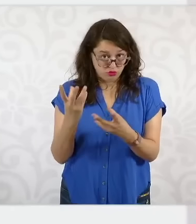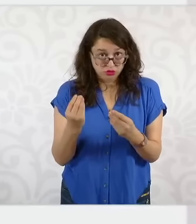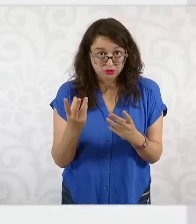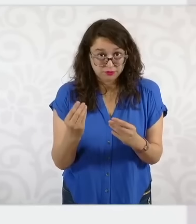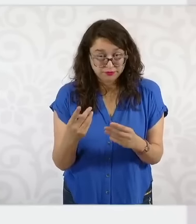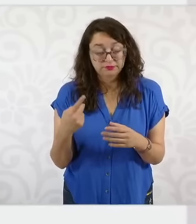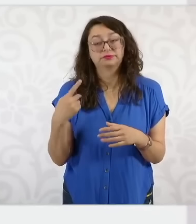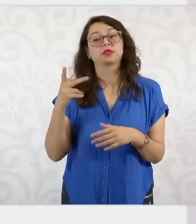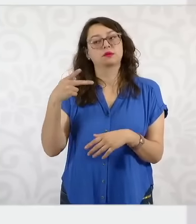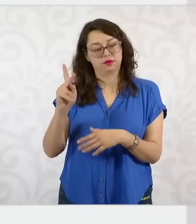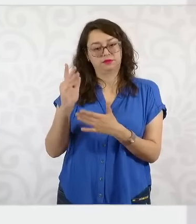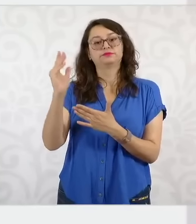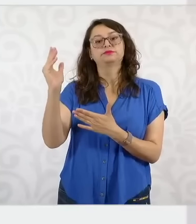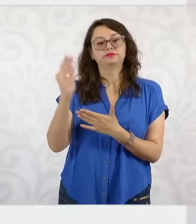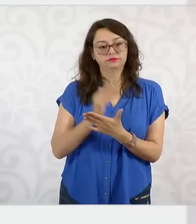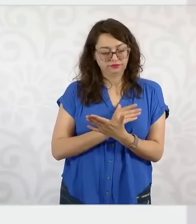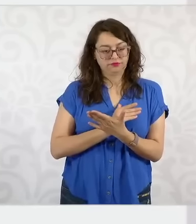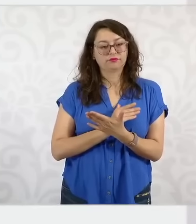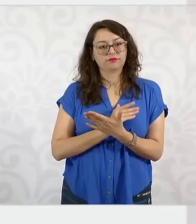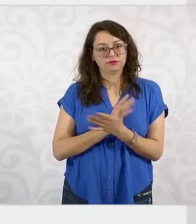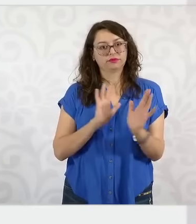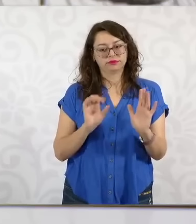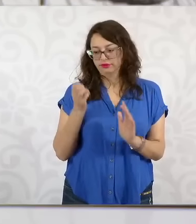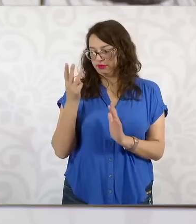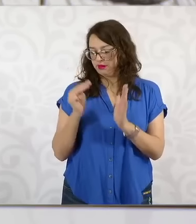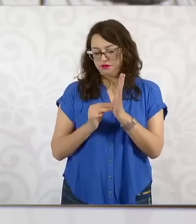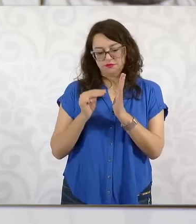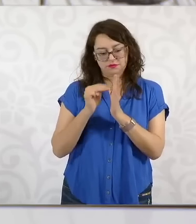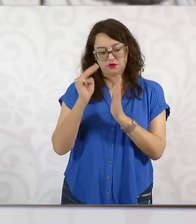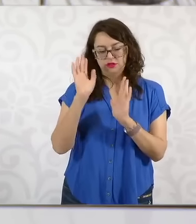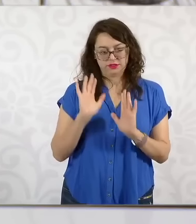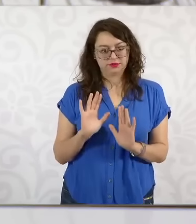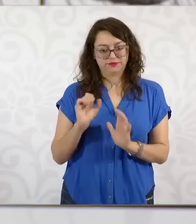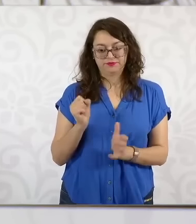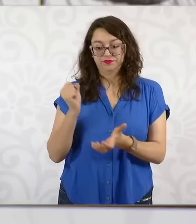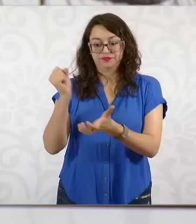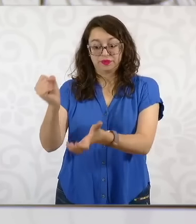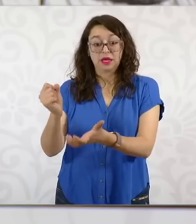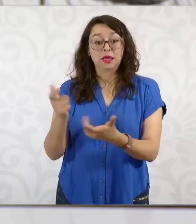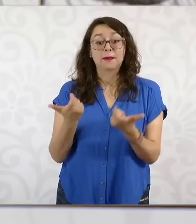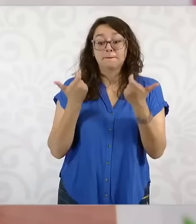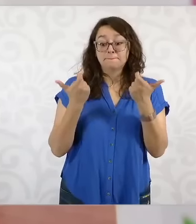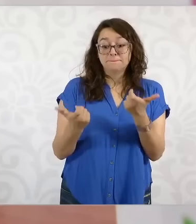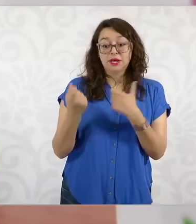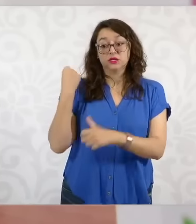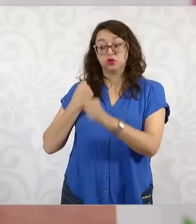pero es menos de una tercera parte. Si tomamos en cuenta lo que era el peso en 2018 y lo que